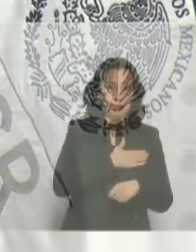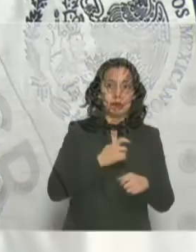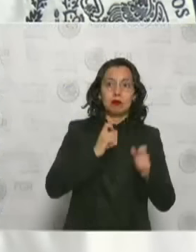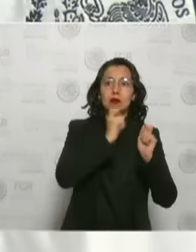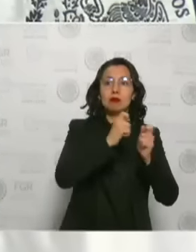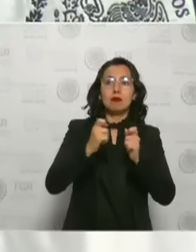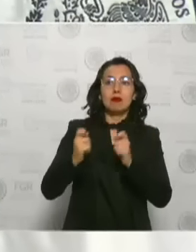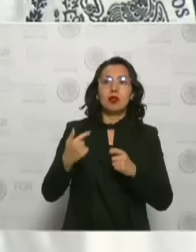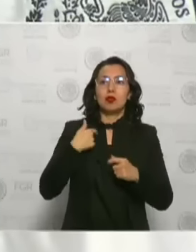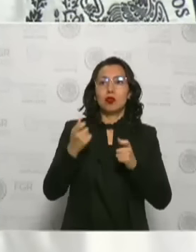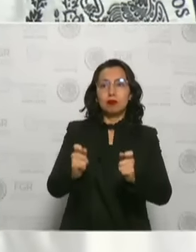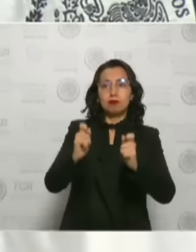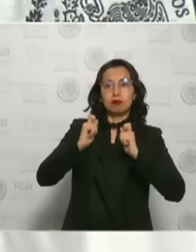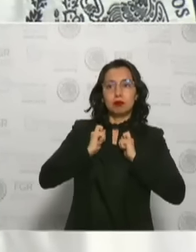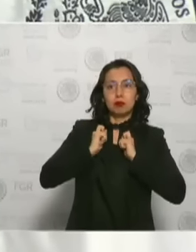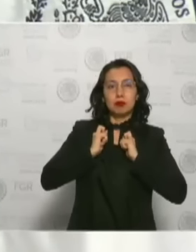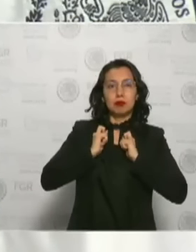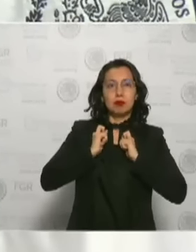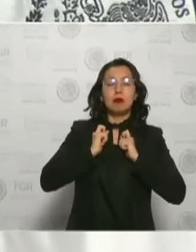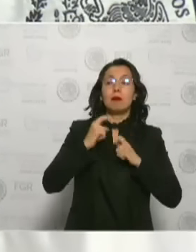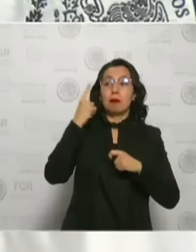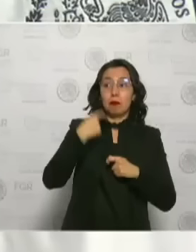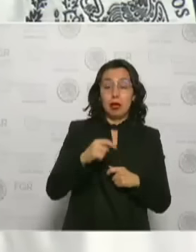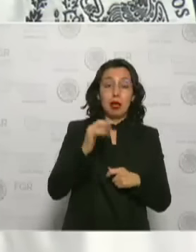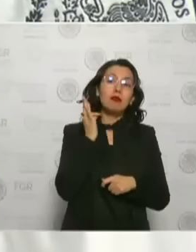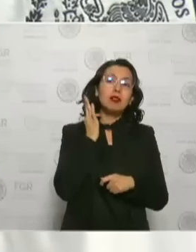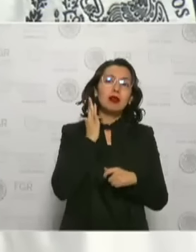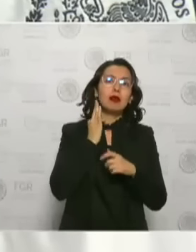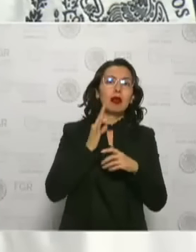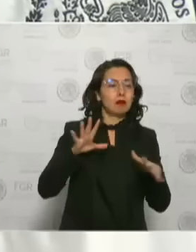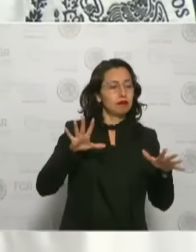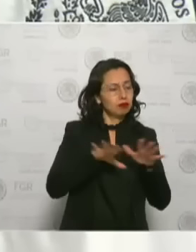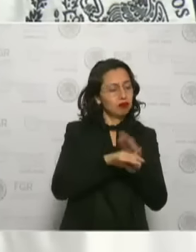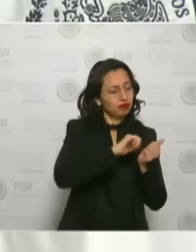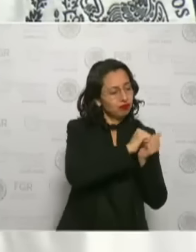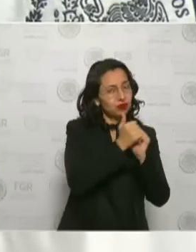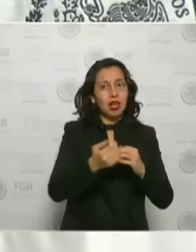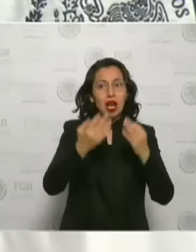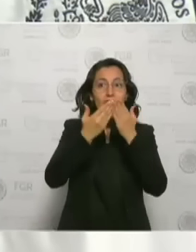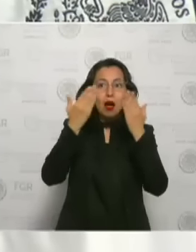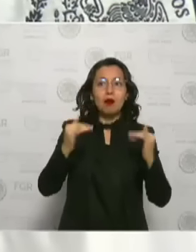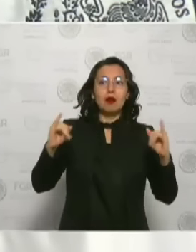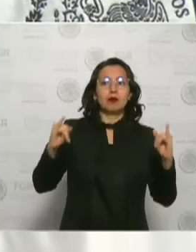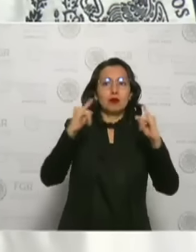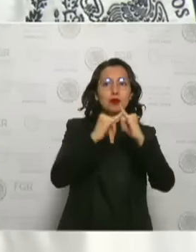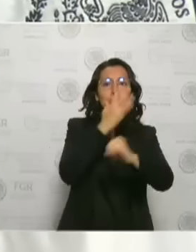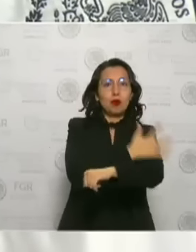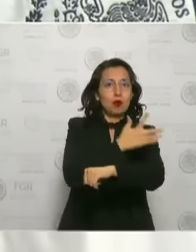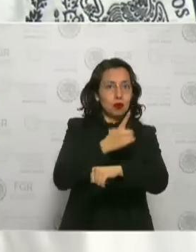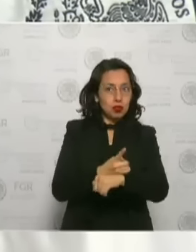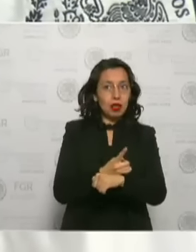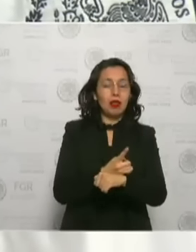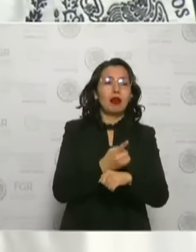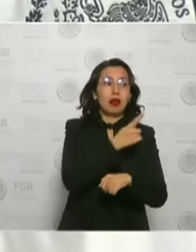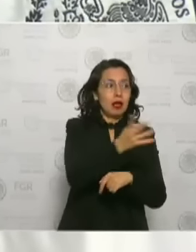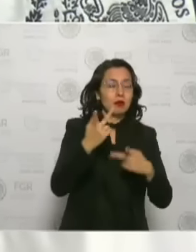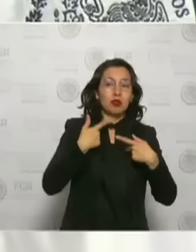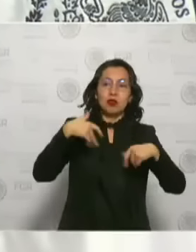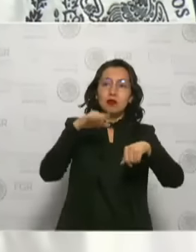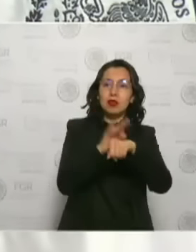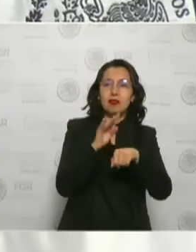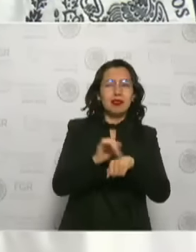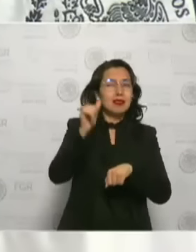el compromiso de transformar la fiscalía en una institución transparente, eficiente y honorable,